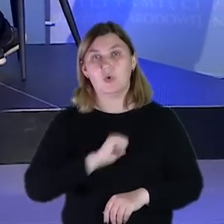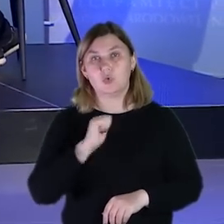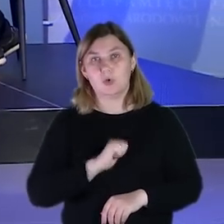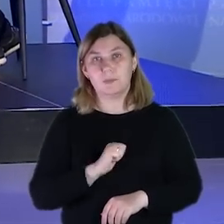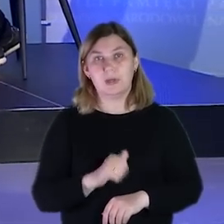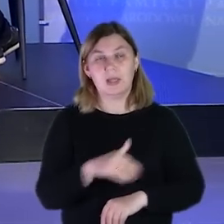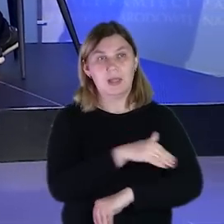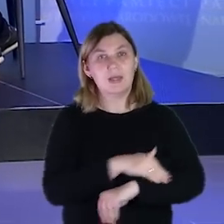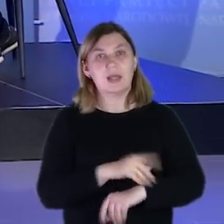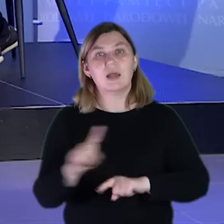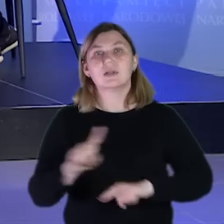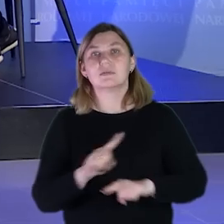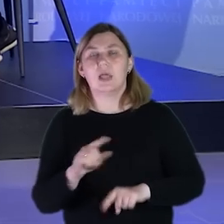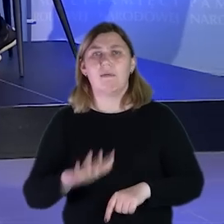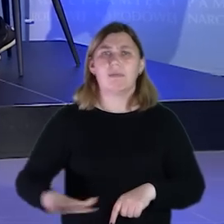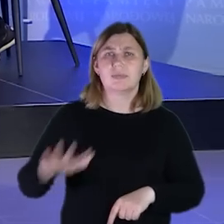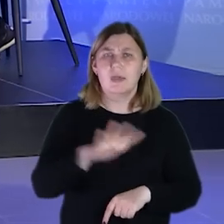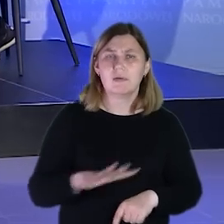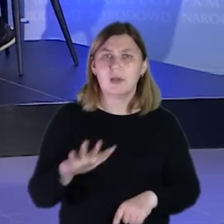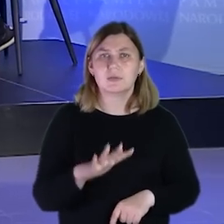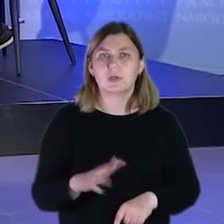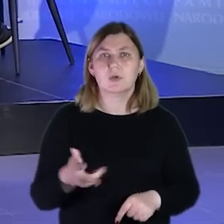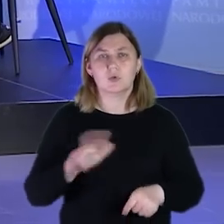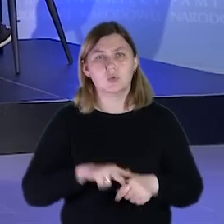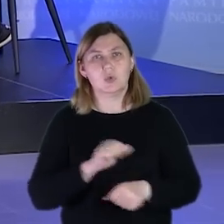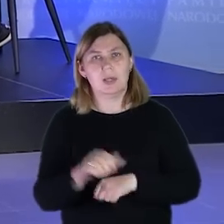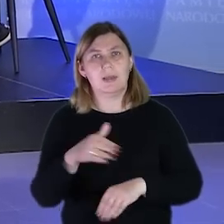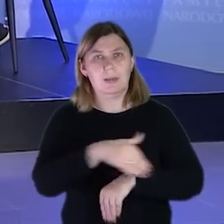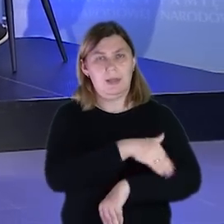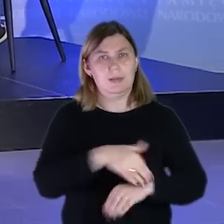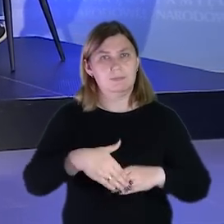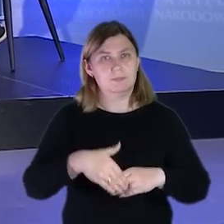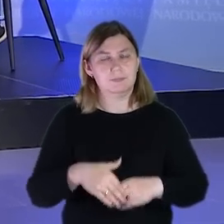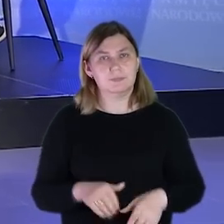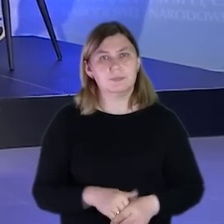Granicę mam tutaj w znaczeniu: te tereny, które leżą przy granicy.